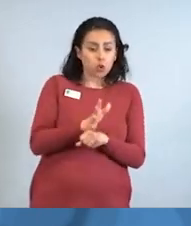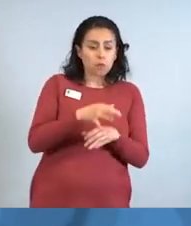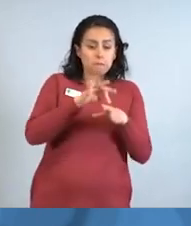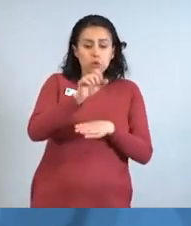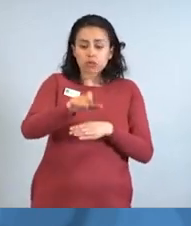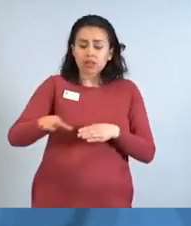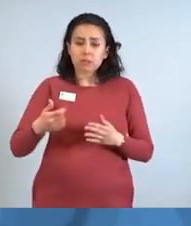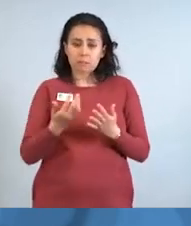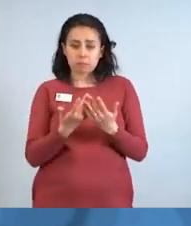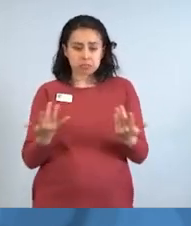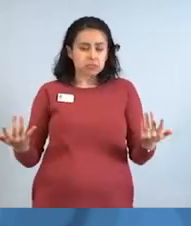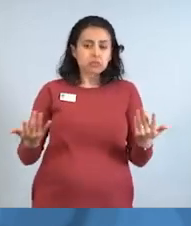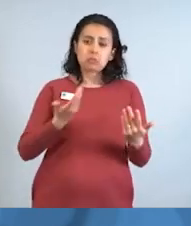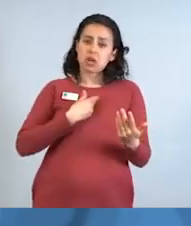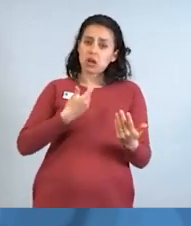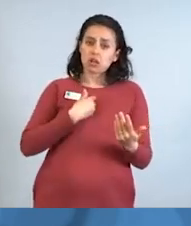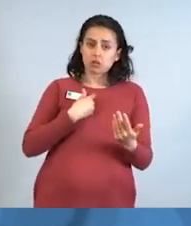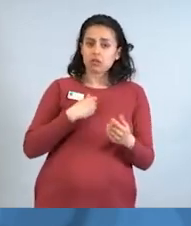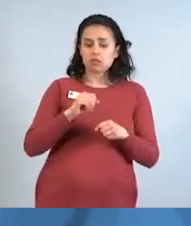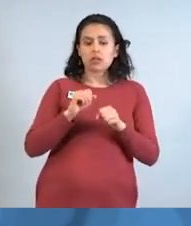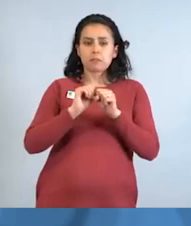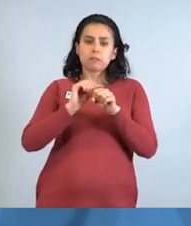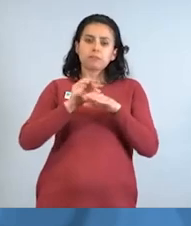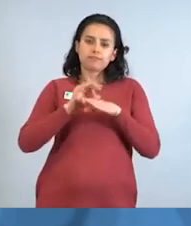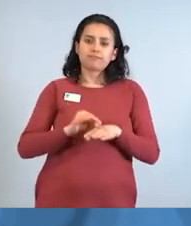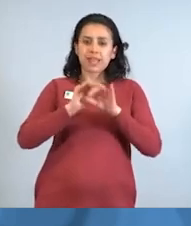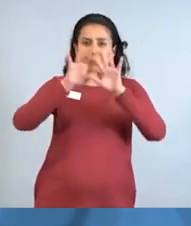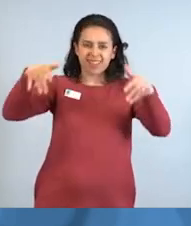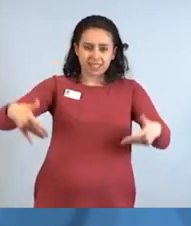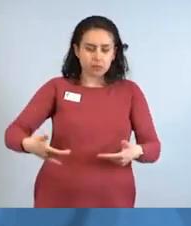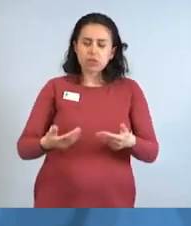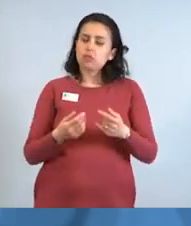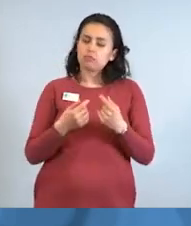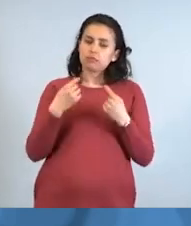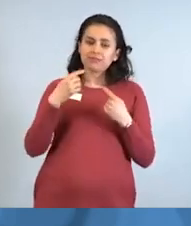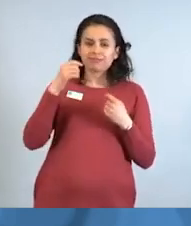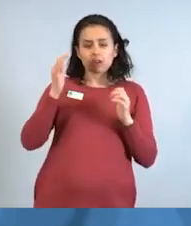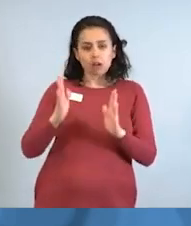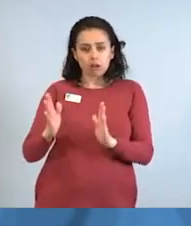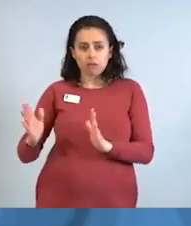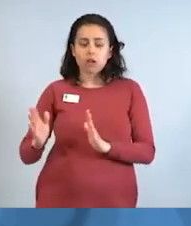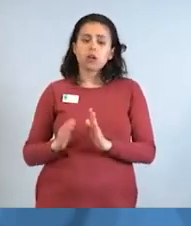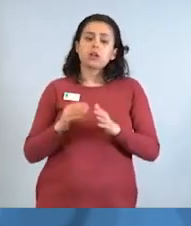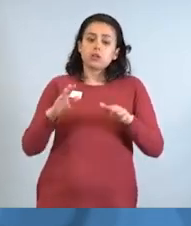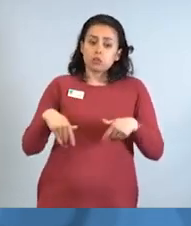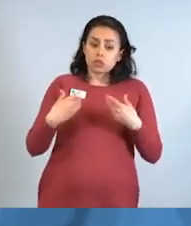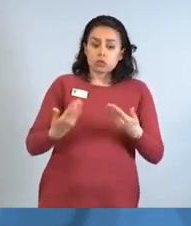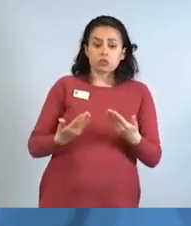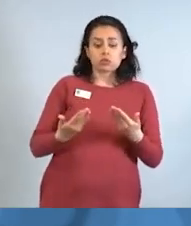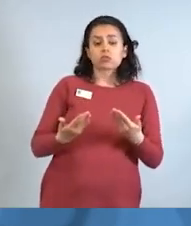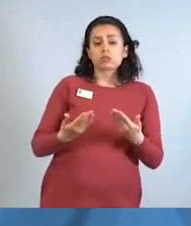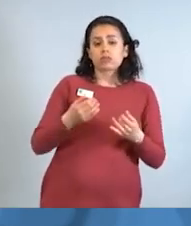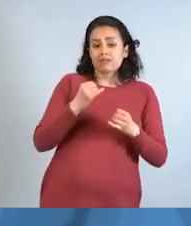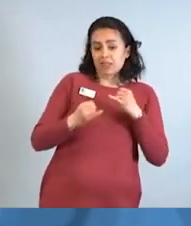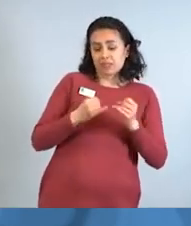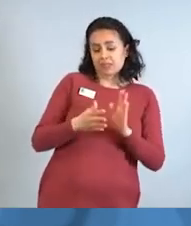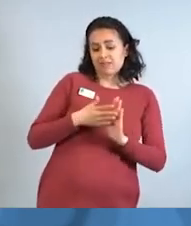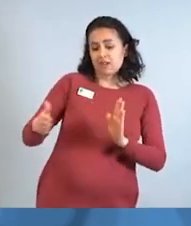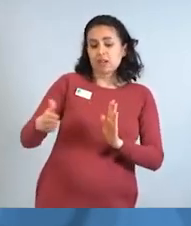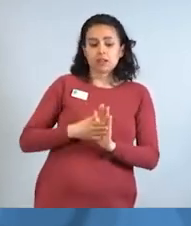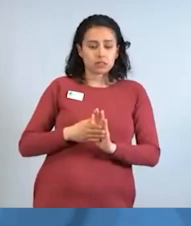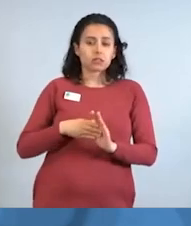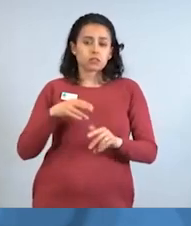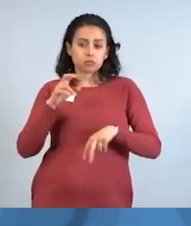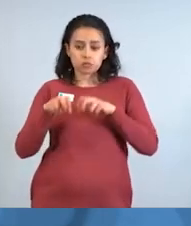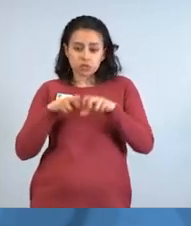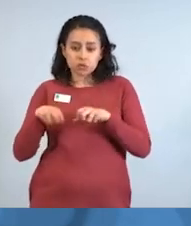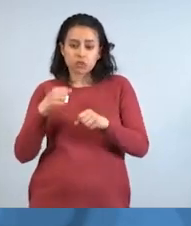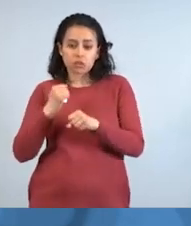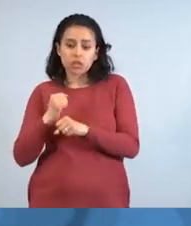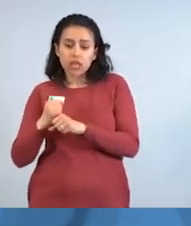Kun rokotteet tulivat kliiniseen vaiheeseen ja tutkimuksia tehtiin, pohjoisella pallonpuoliskolla pandemia oli aika hyvin rauhoittunut.